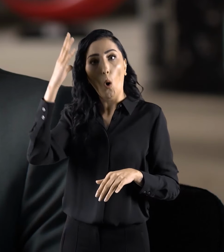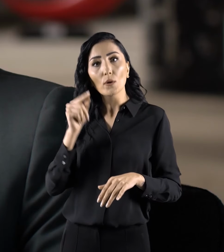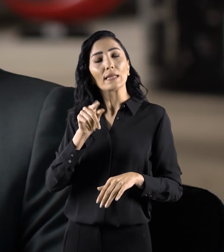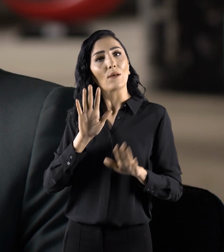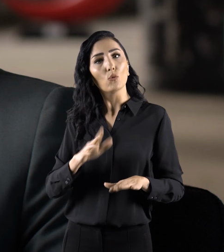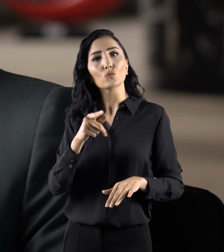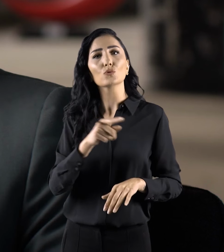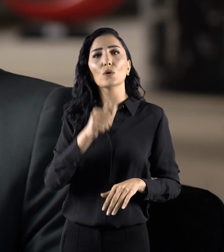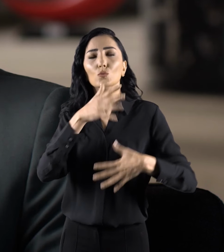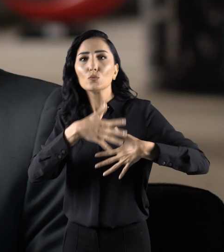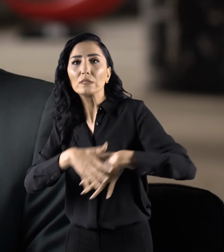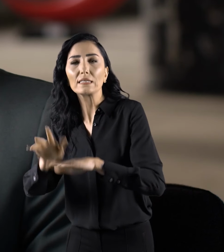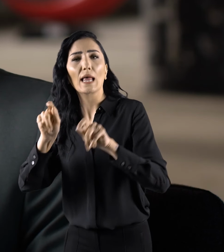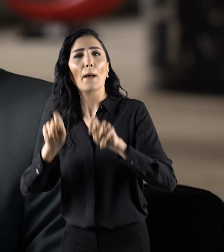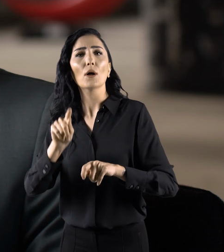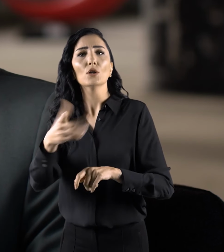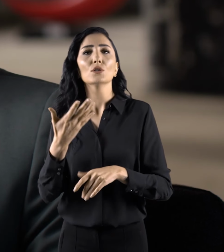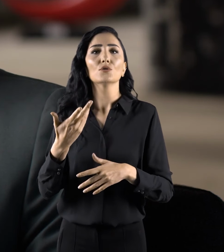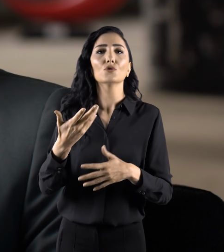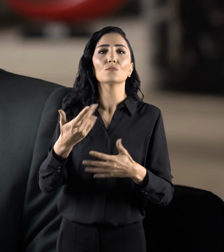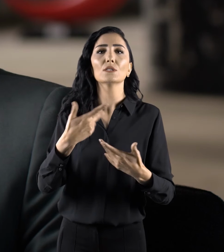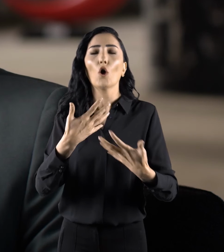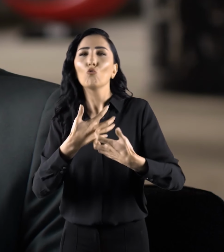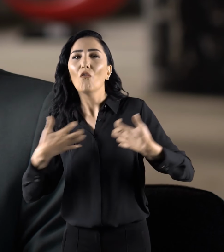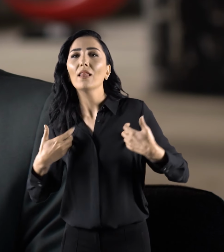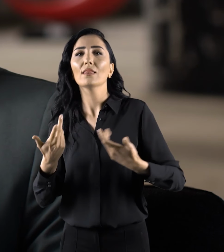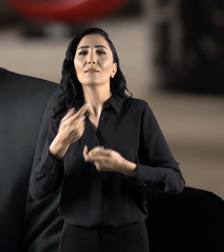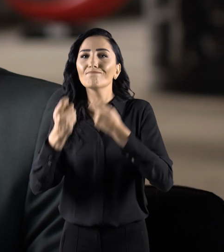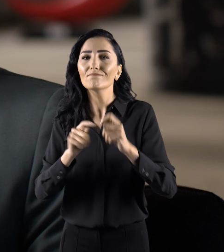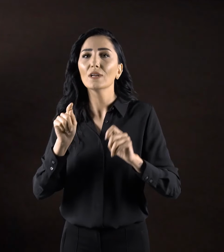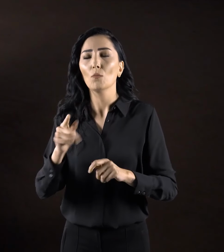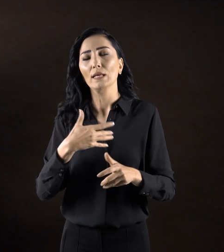sel sırasında yapacağınız güvenli davranış kalıpları da bu şekilde gelişecektir.